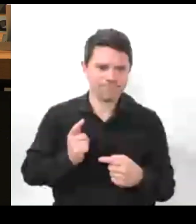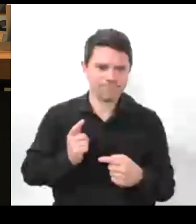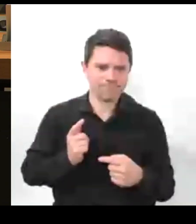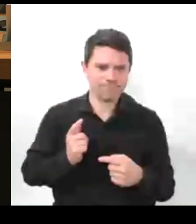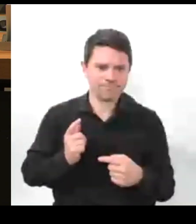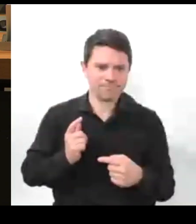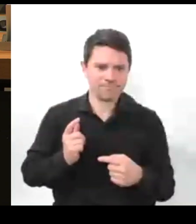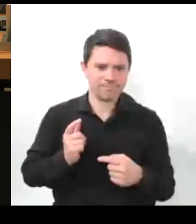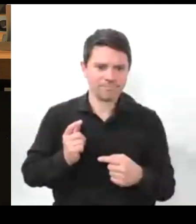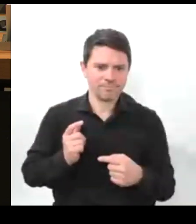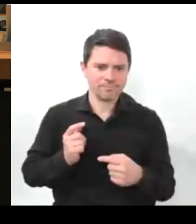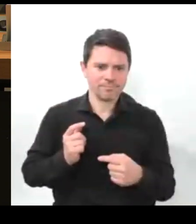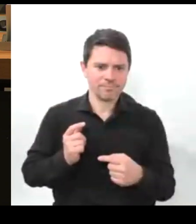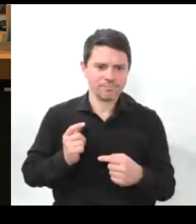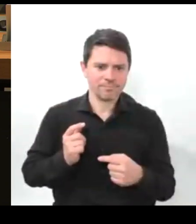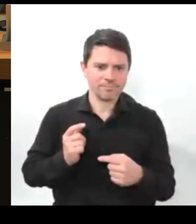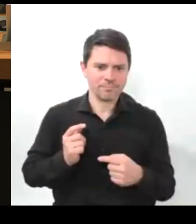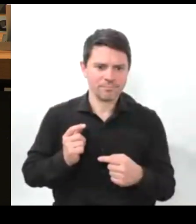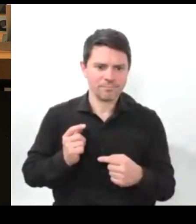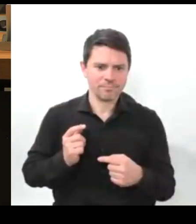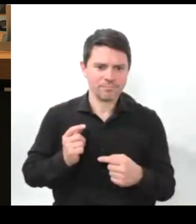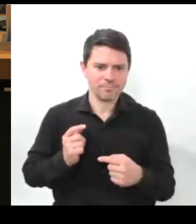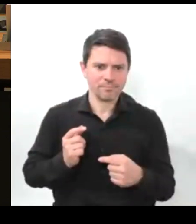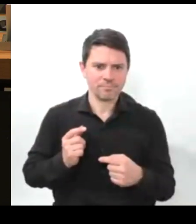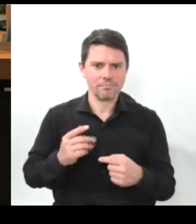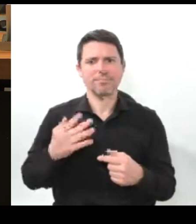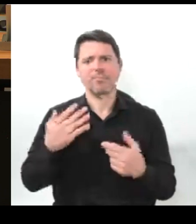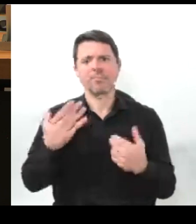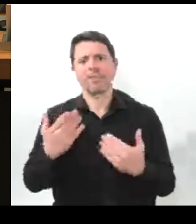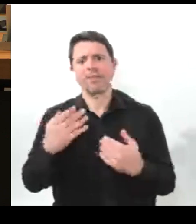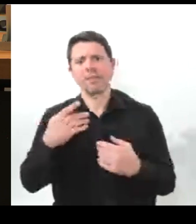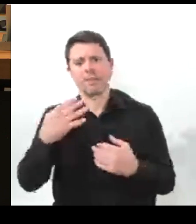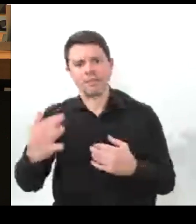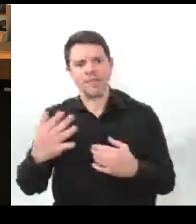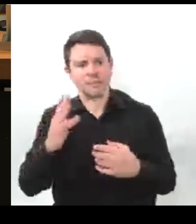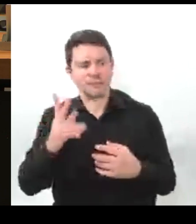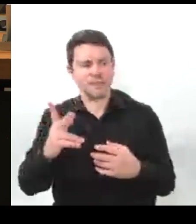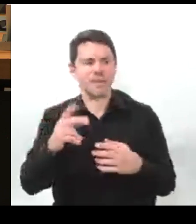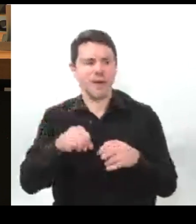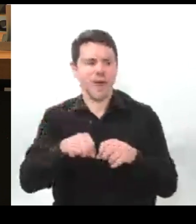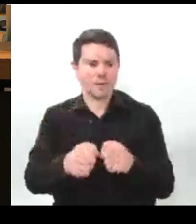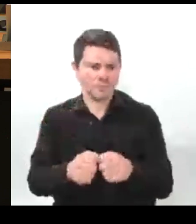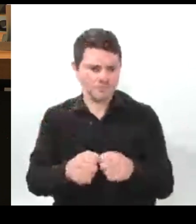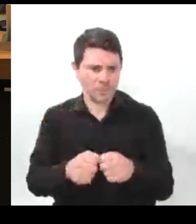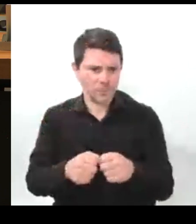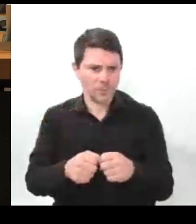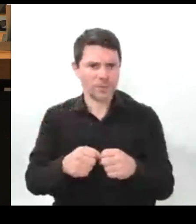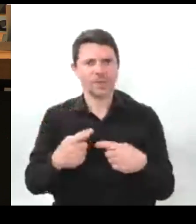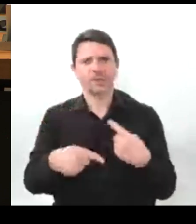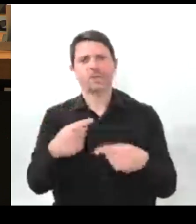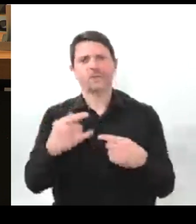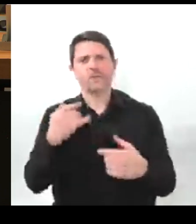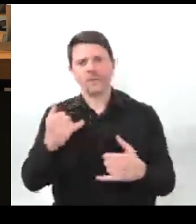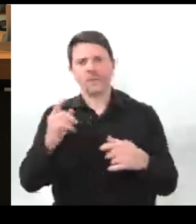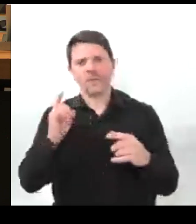Und in Berlin sind wir fast die Einzigen gewesen, die nicht gegengesteuert haben als Land Berlin als Senat und es kann doch nicht richtig